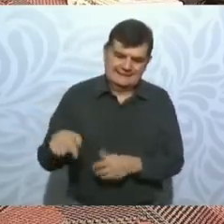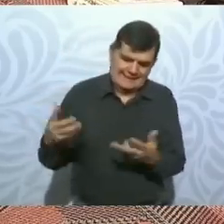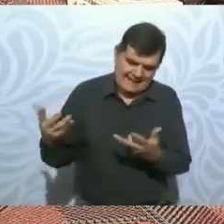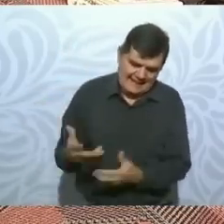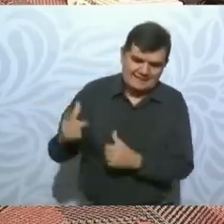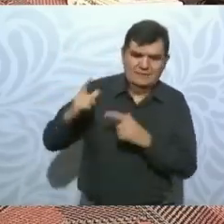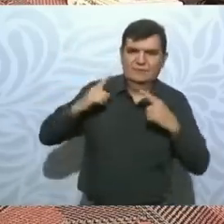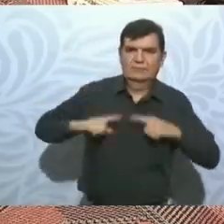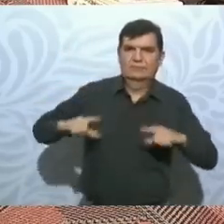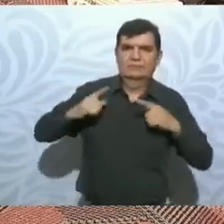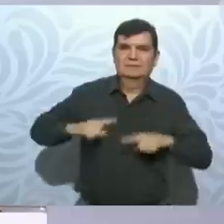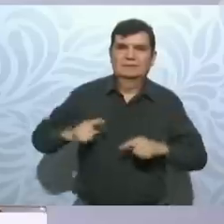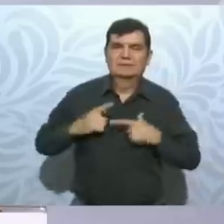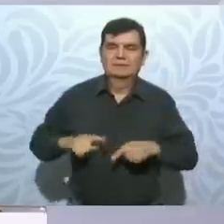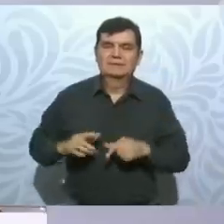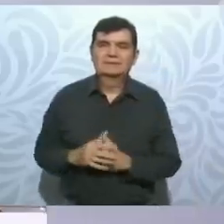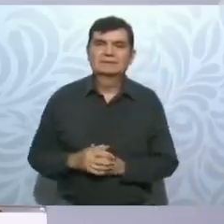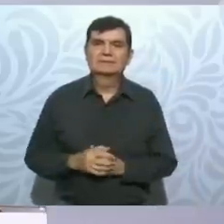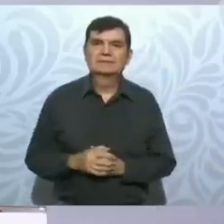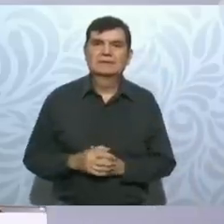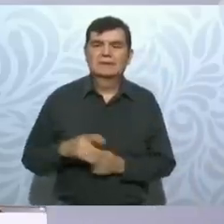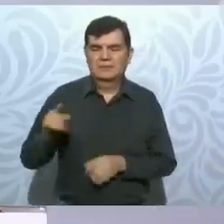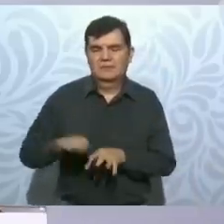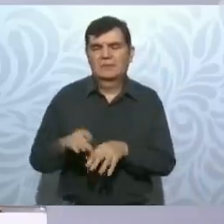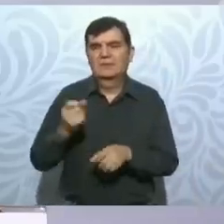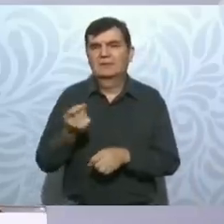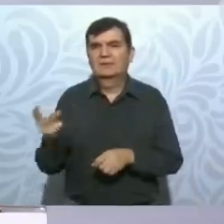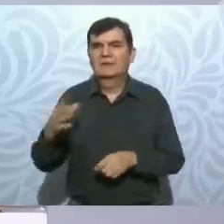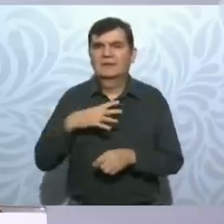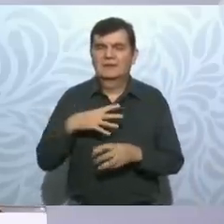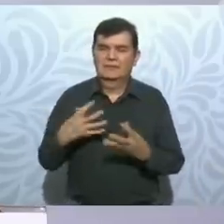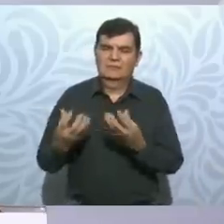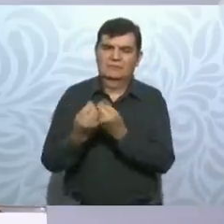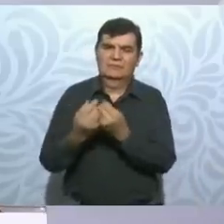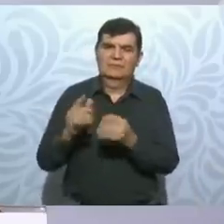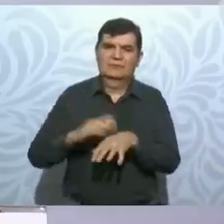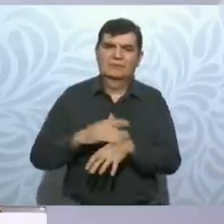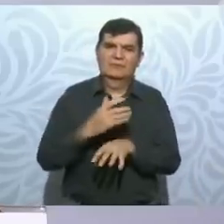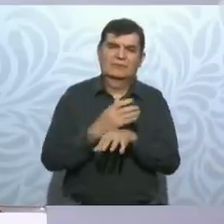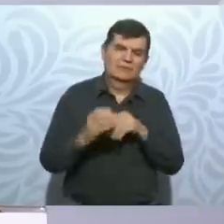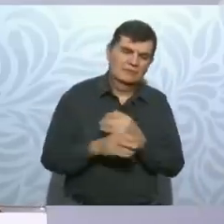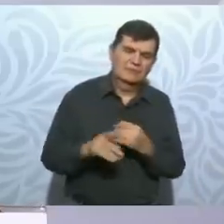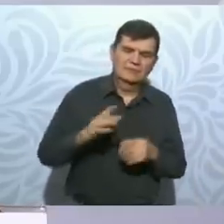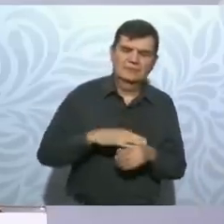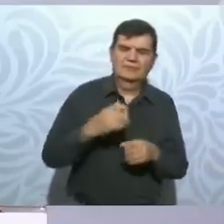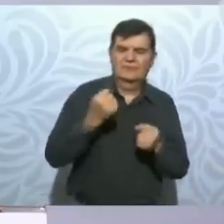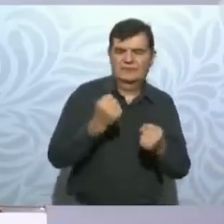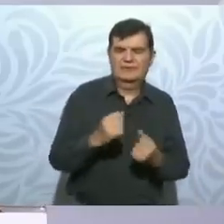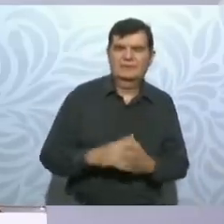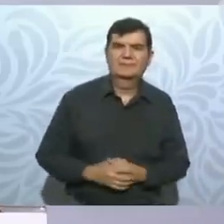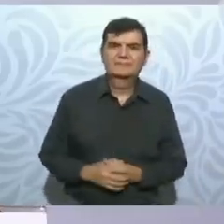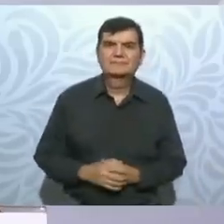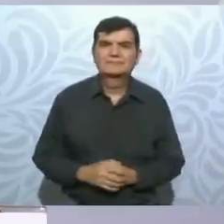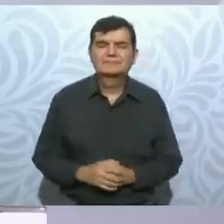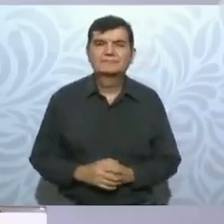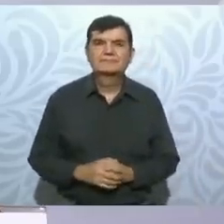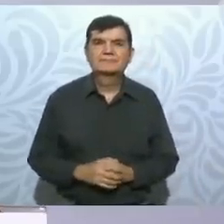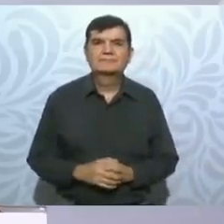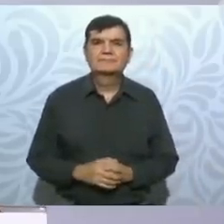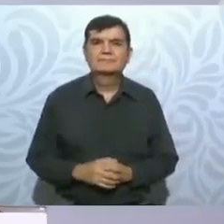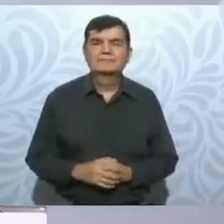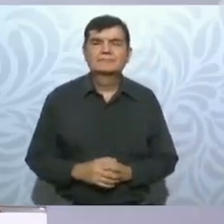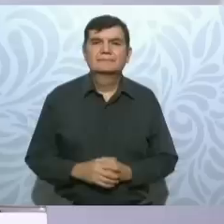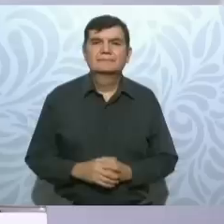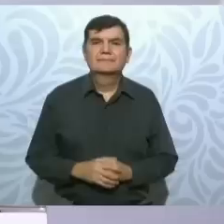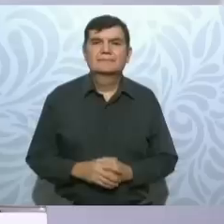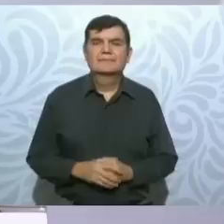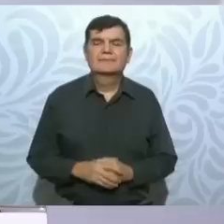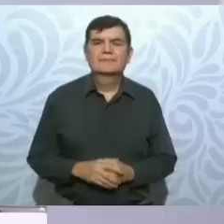de delincuentes que están asociados con los delitos de alto impacto no hay muchas cosas